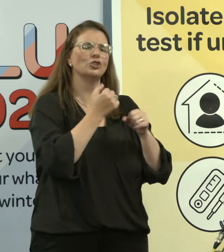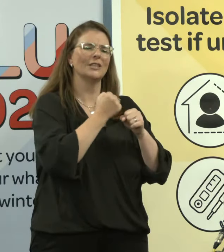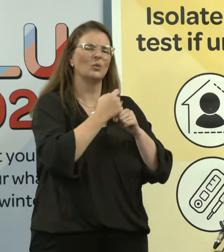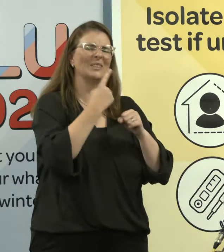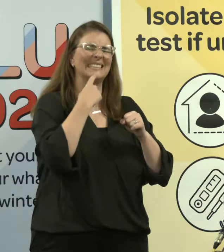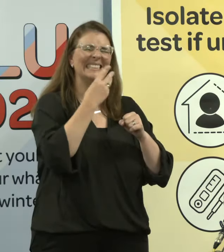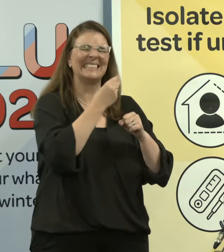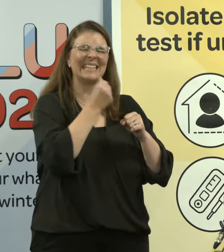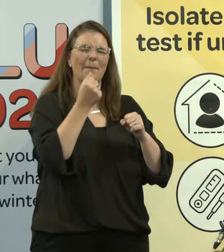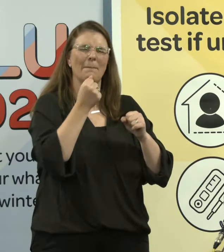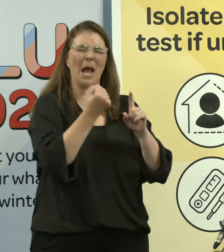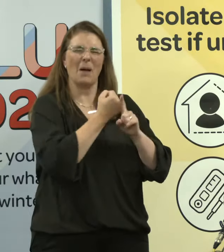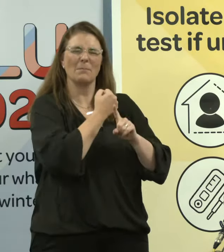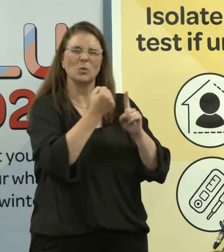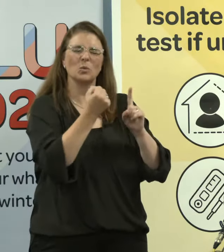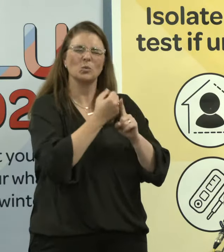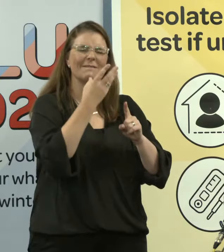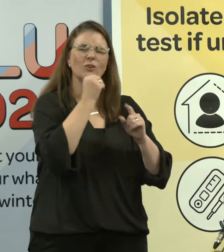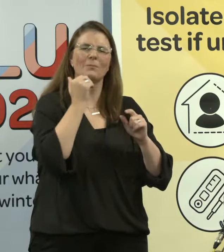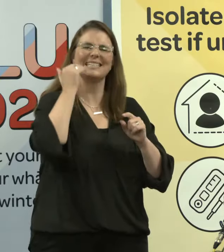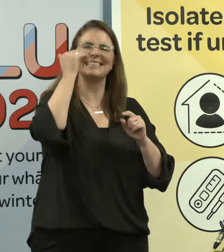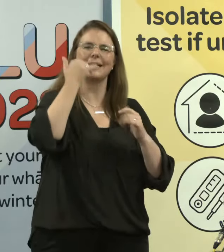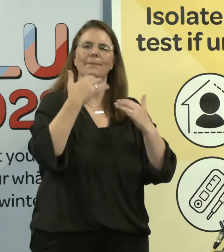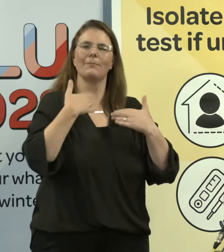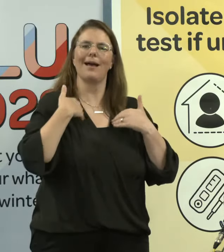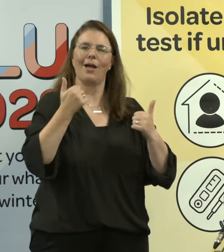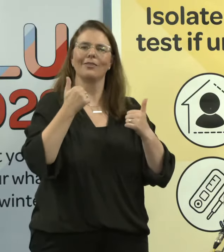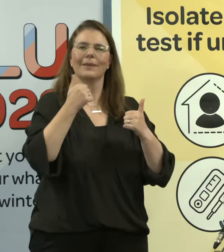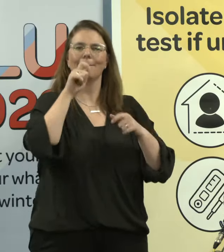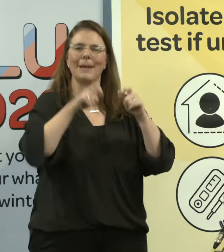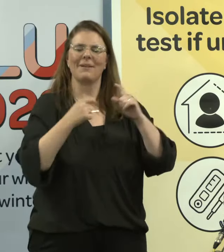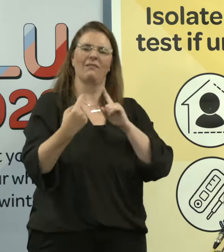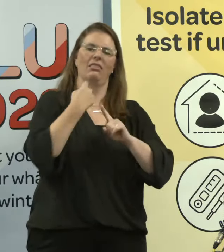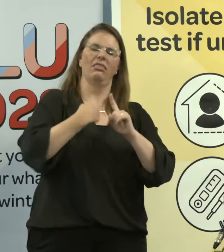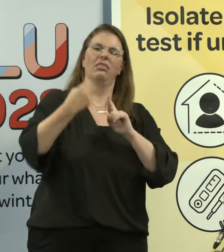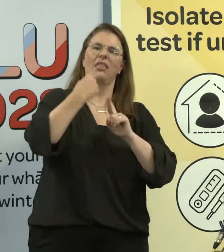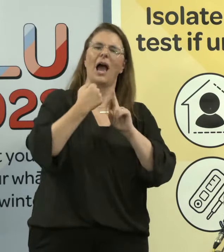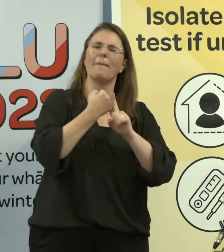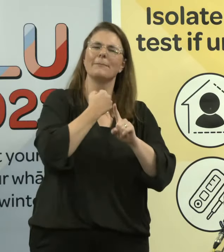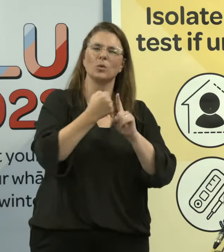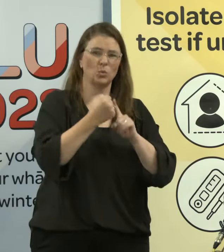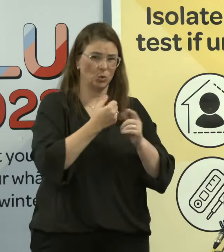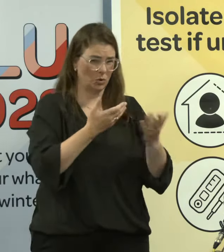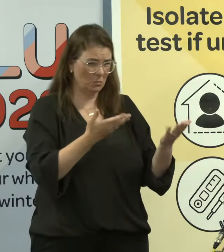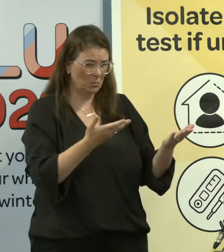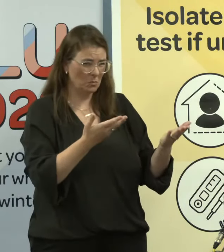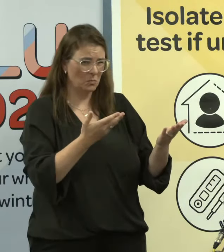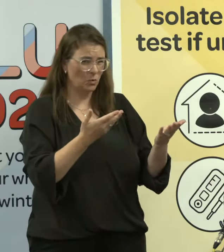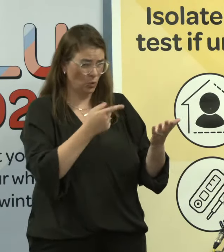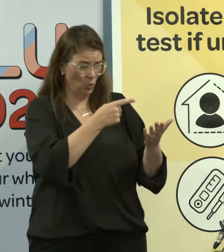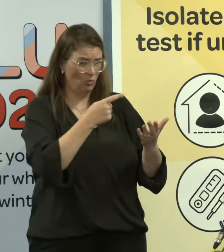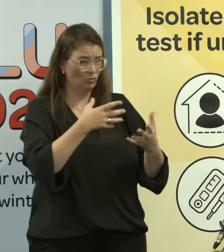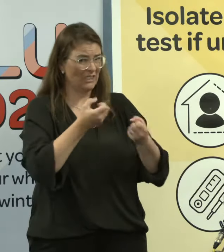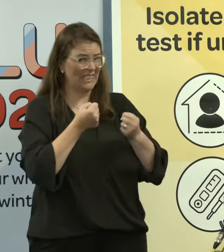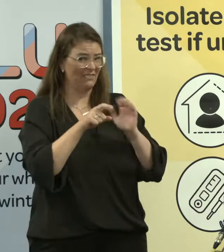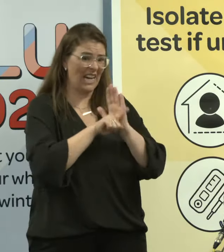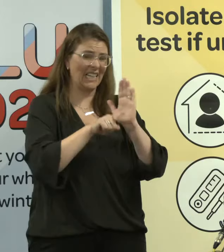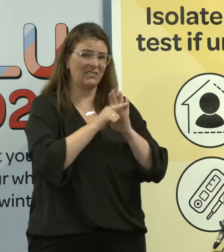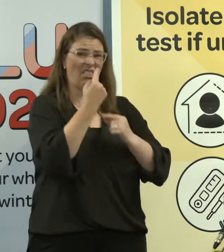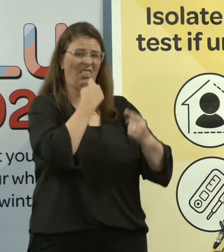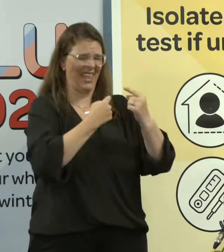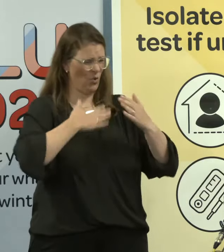wa.